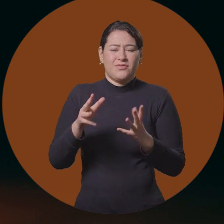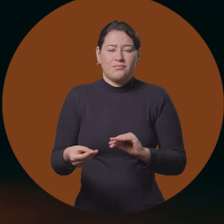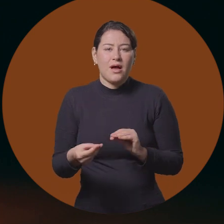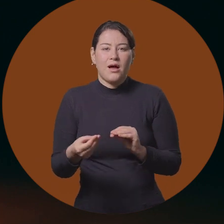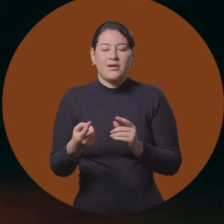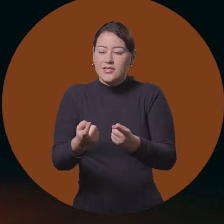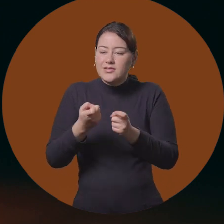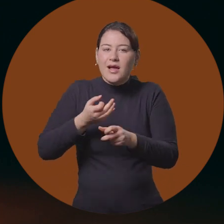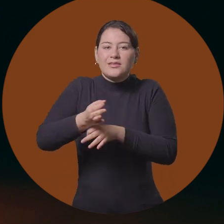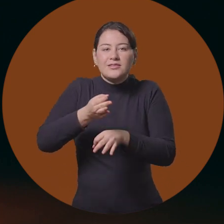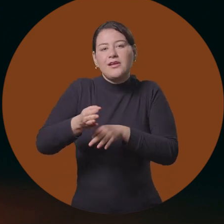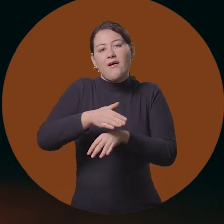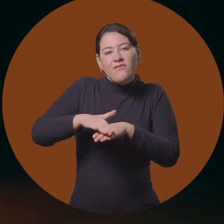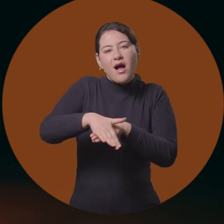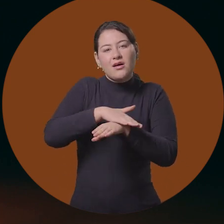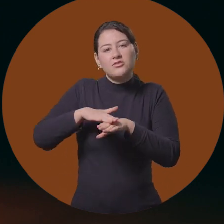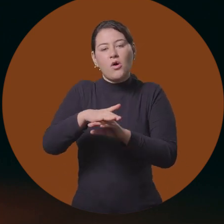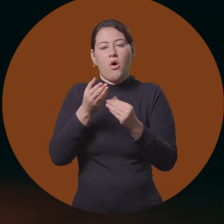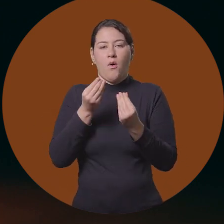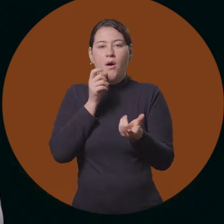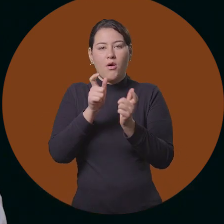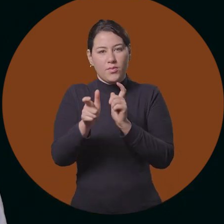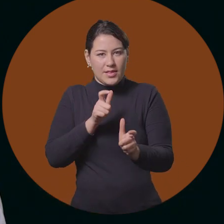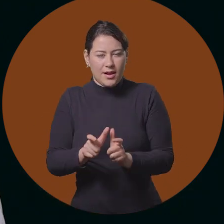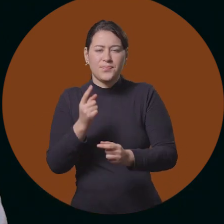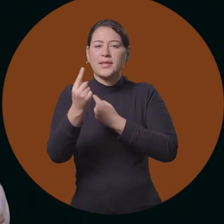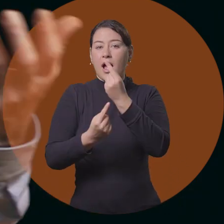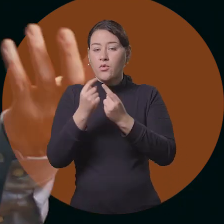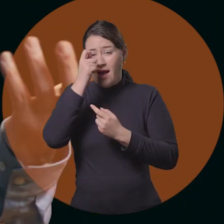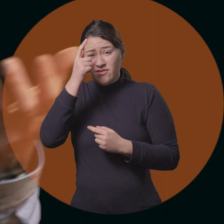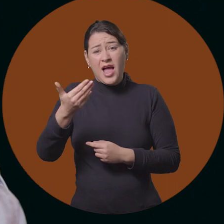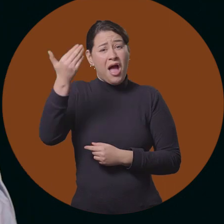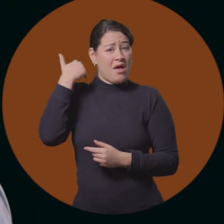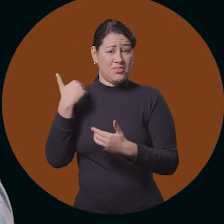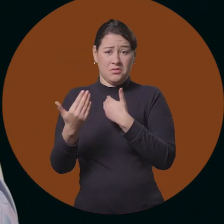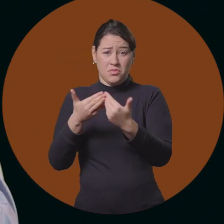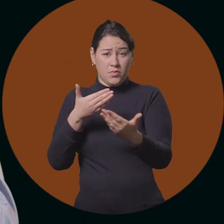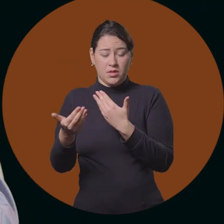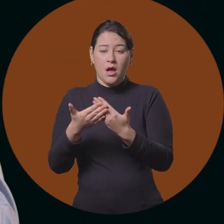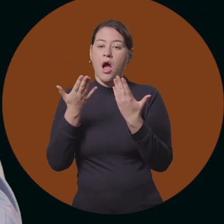Hay que enseñar cosas básicas de cómo argumentar. Hay algunas habilidades que antes no eran importantes y que ahora pasan a serlo